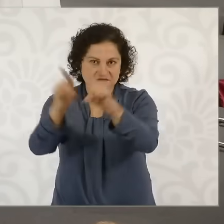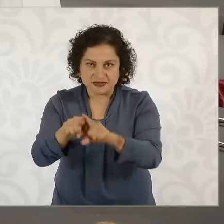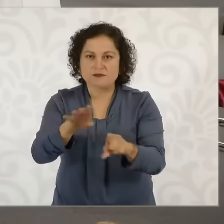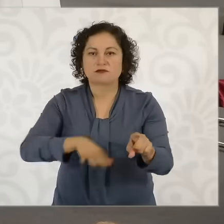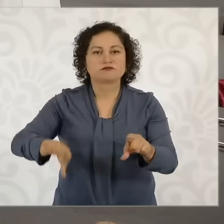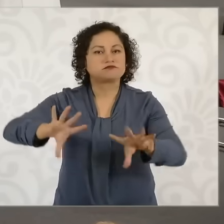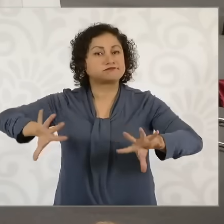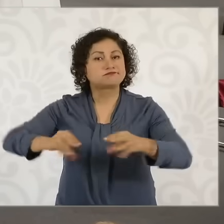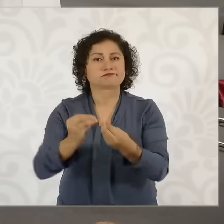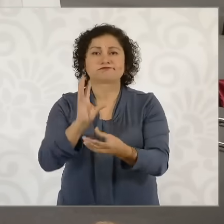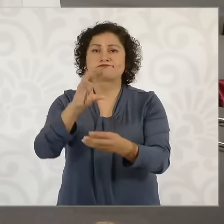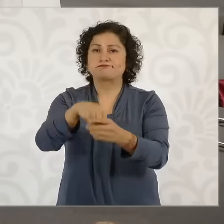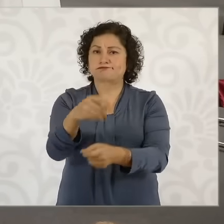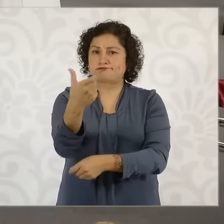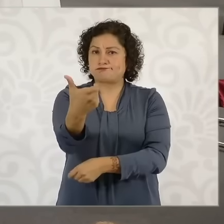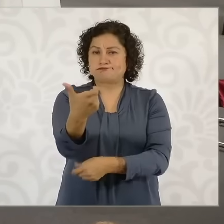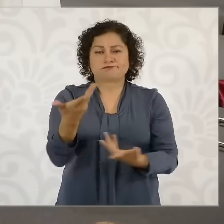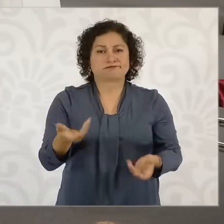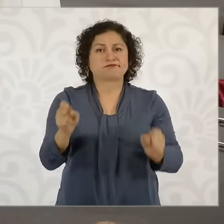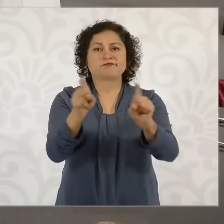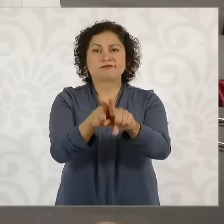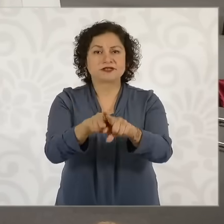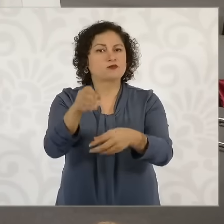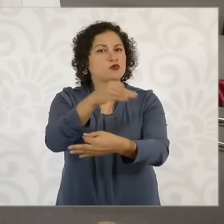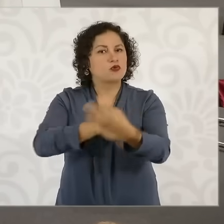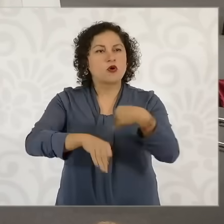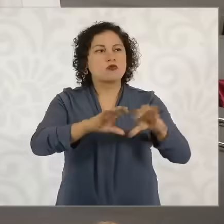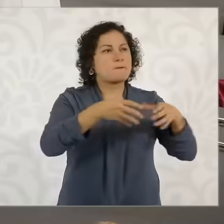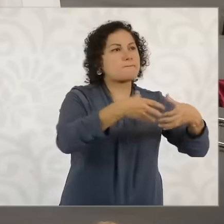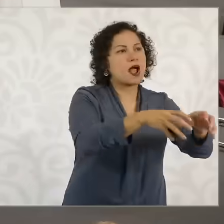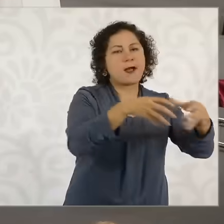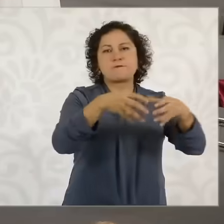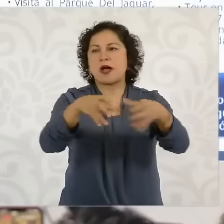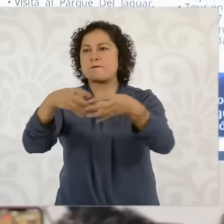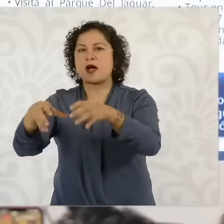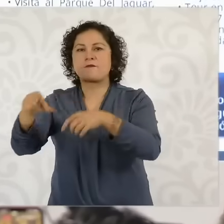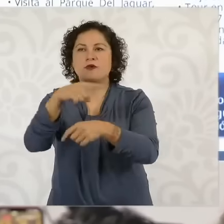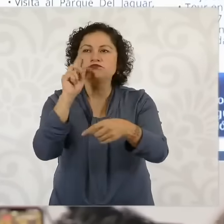Así están diseñados todos los paquetes, incluyen todo y garantizamos una atención personalizada,